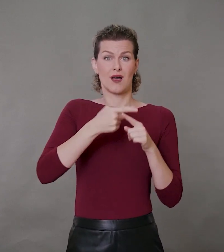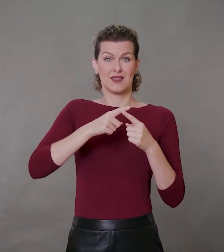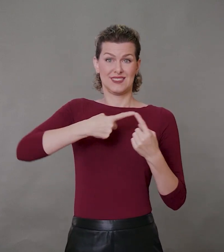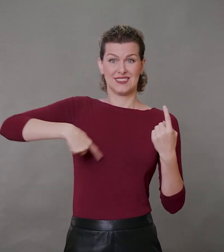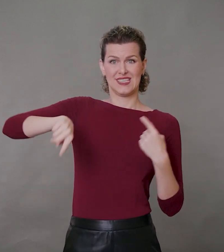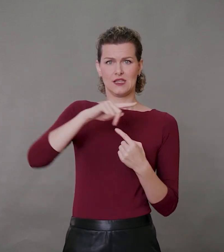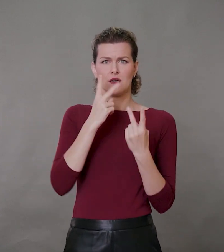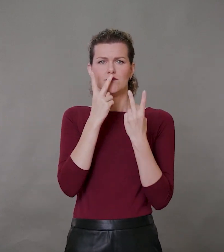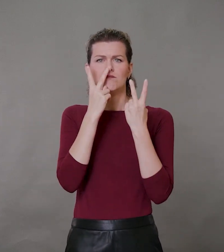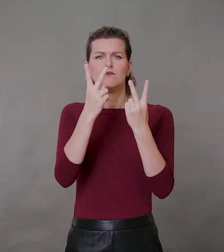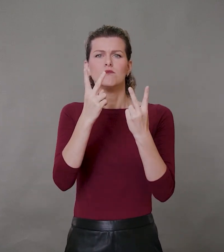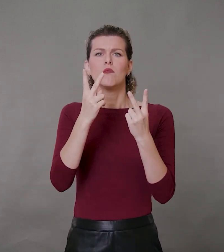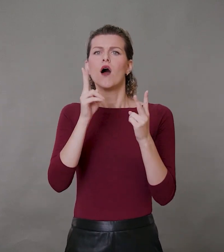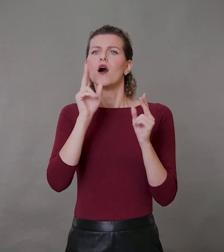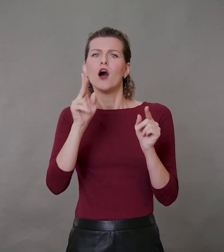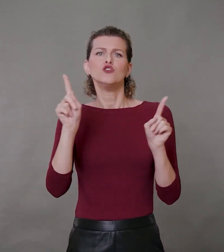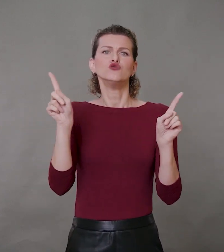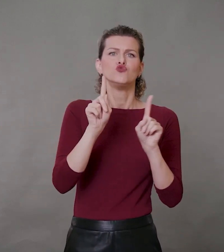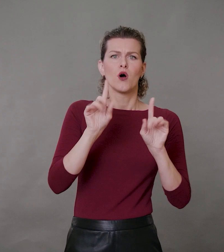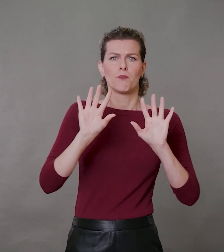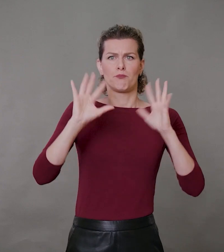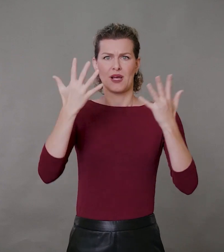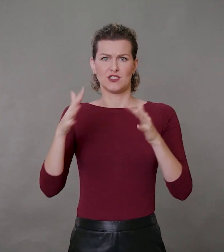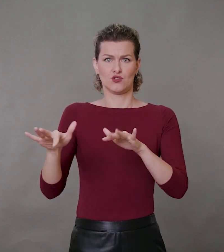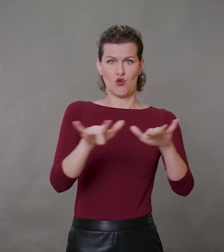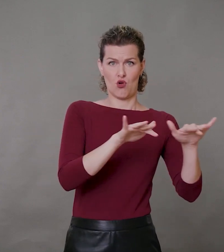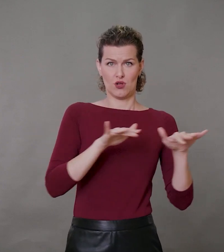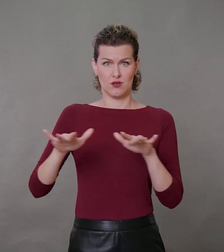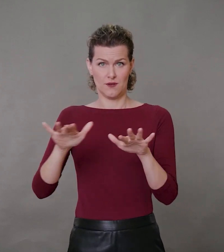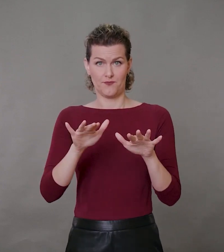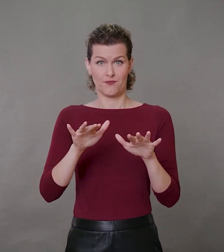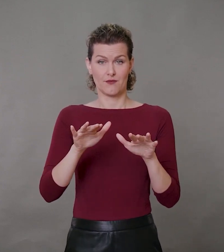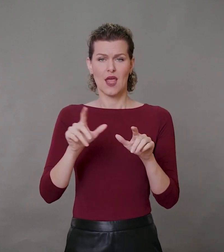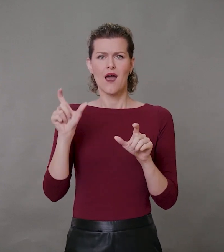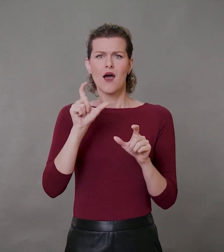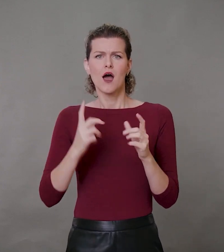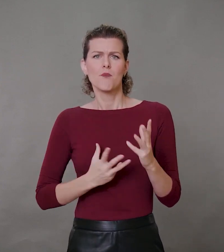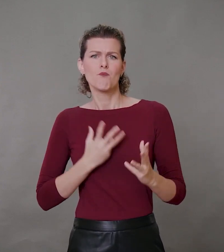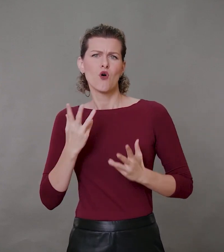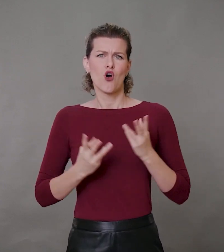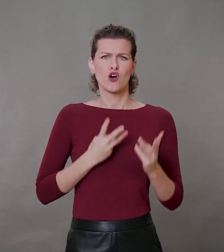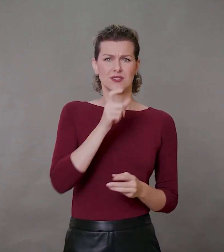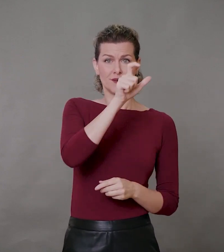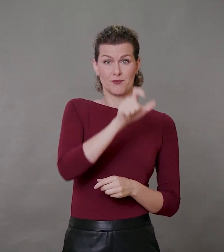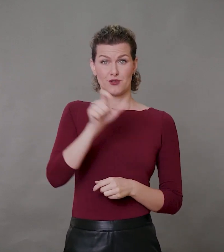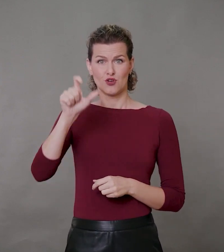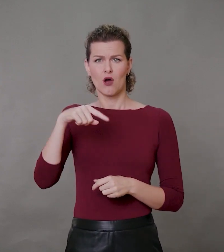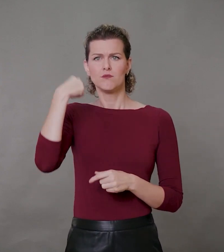зрителю было видно все происходящее. Эмоции персонажей